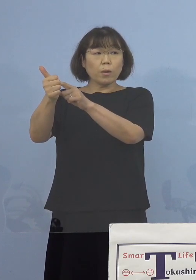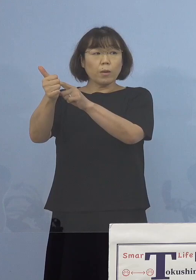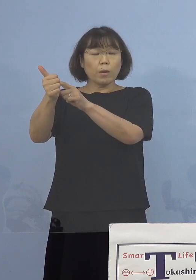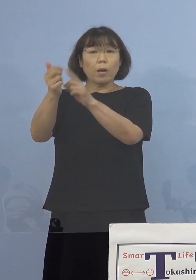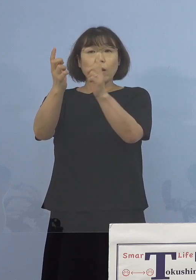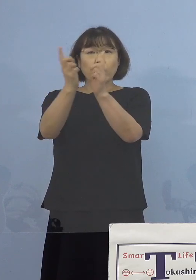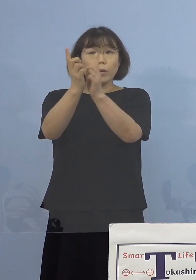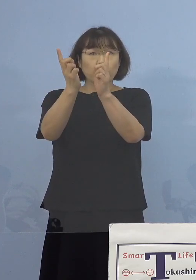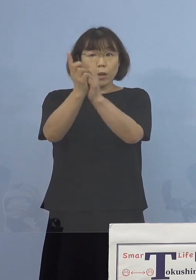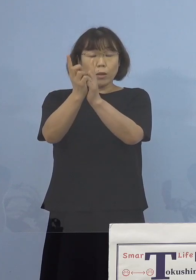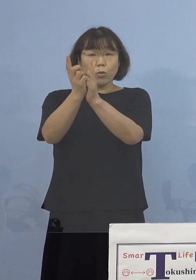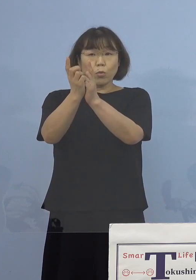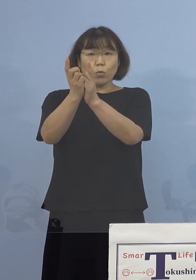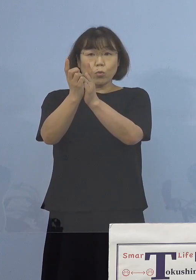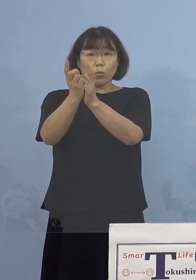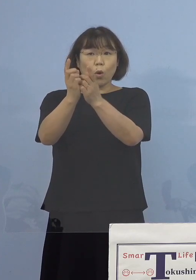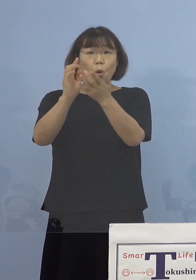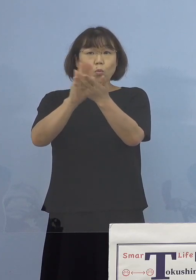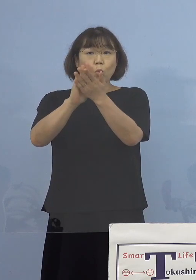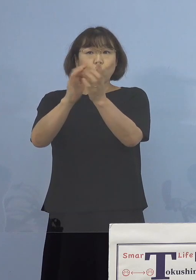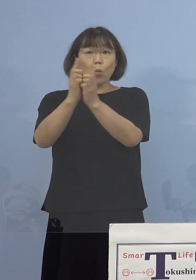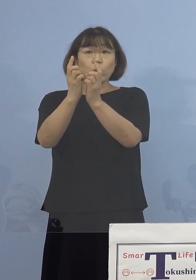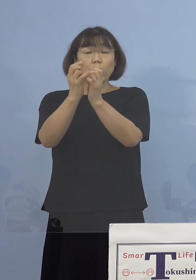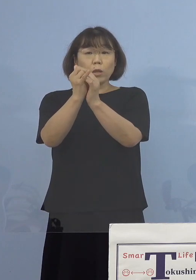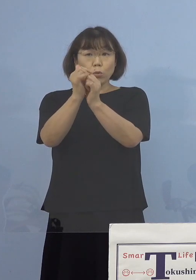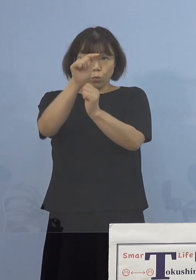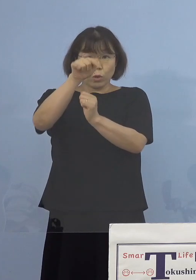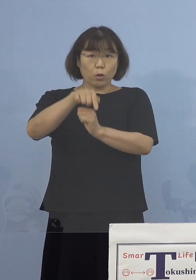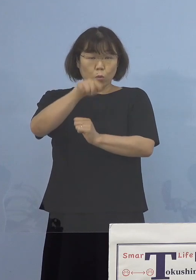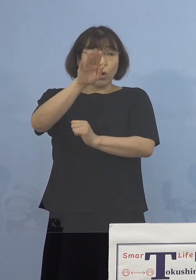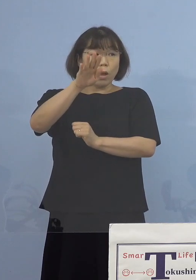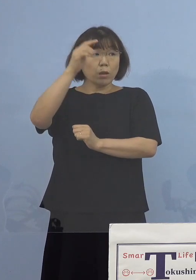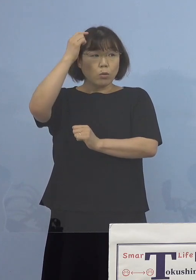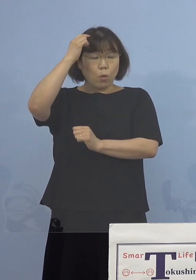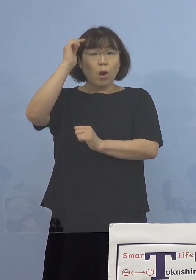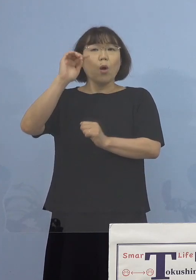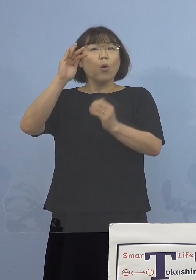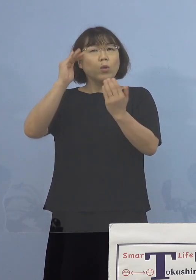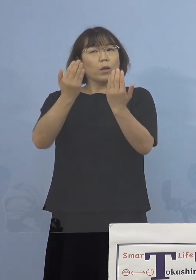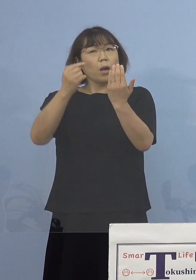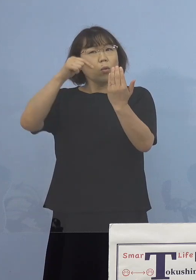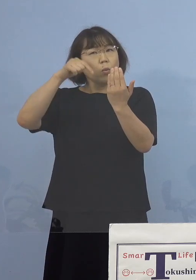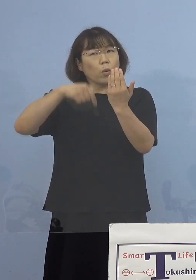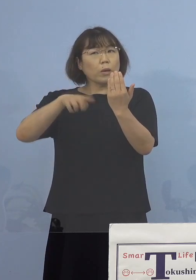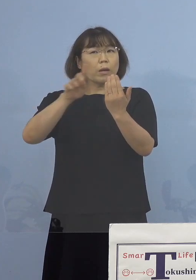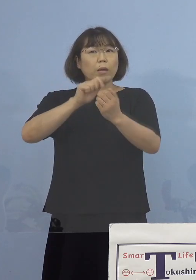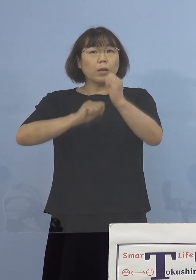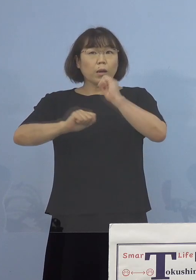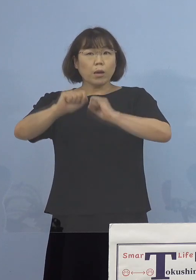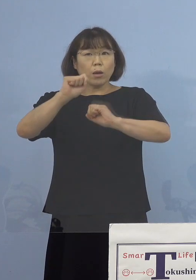濃厚接触であったり ということなんですけども これは学校の中で何か活動中に 接触があったということなんでしょうか